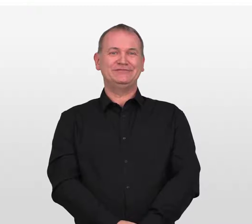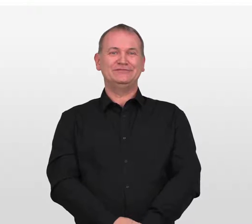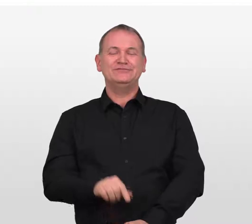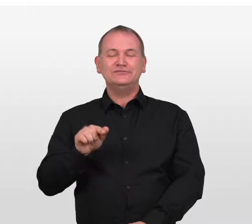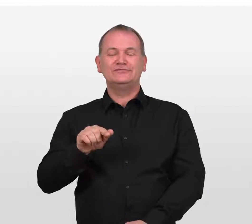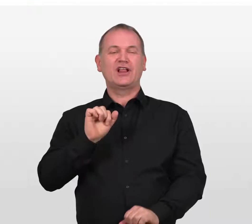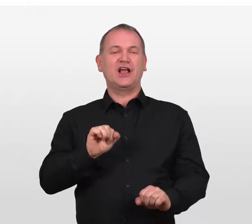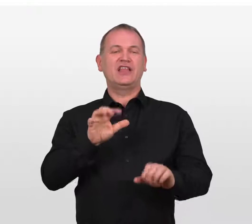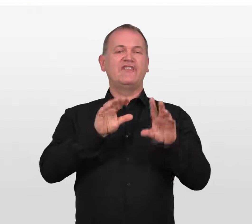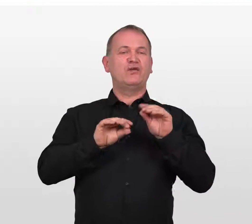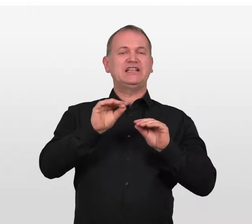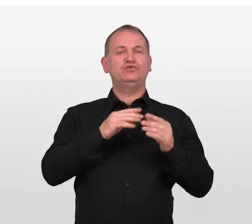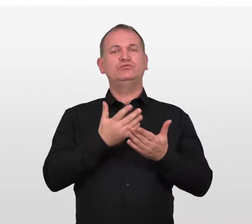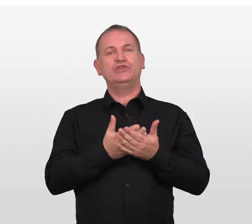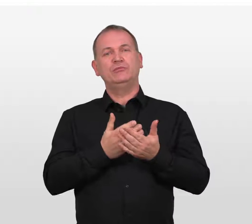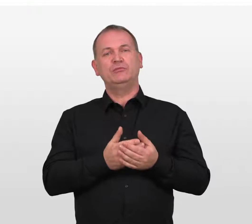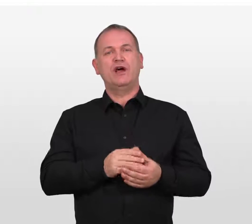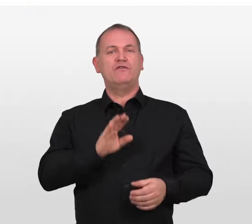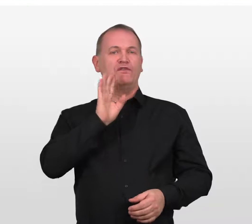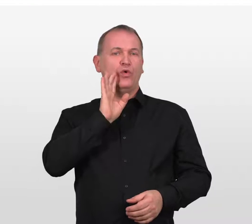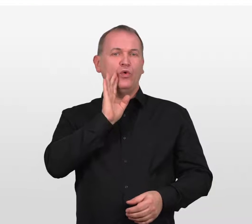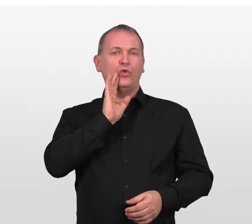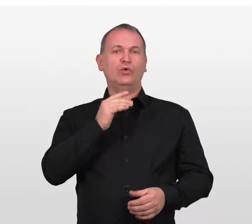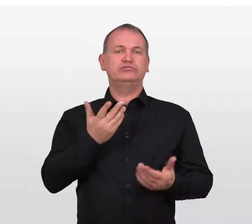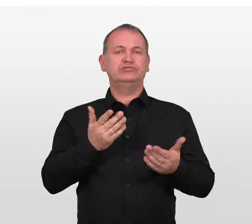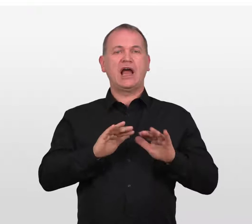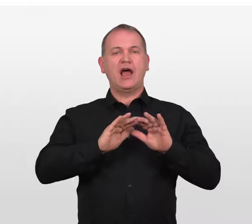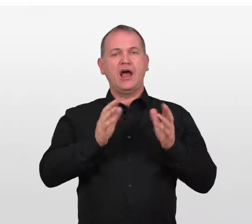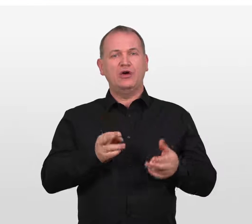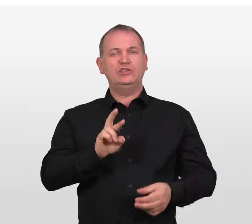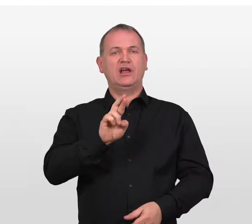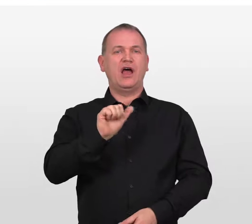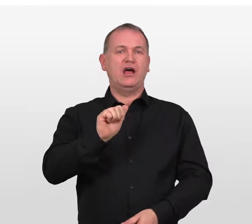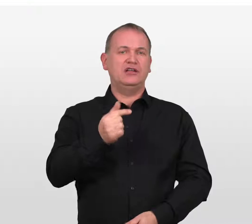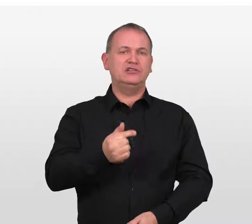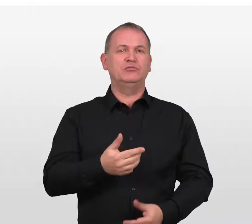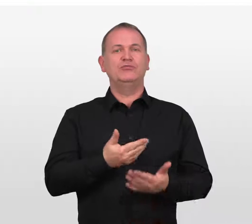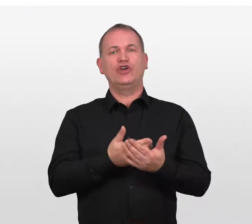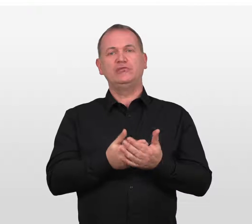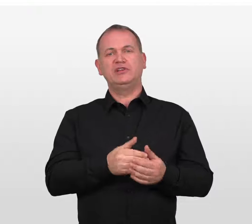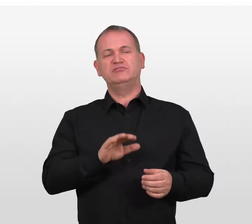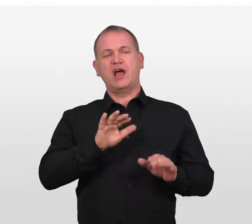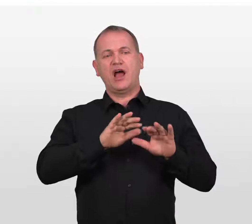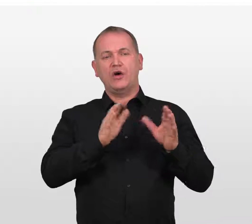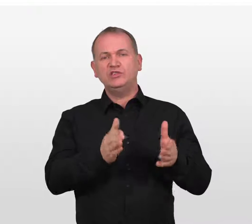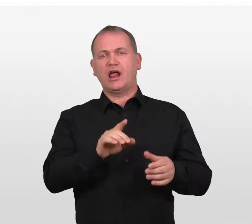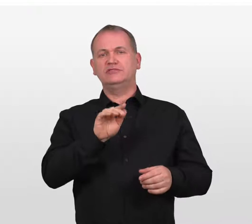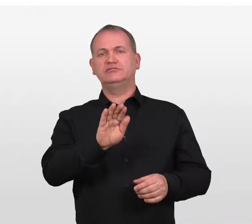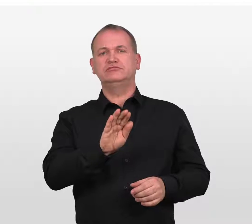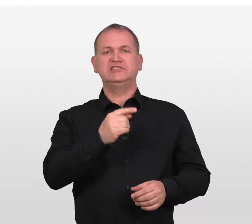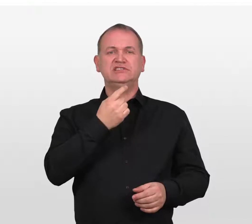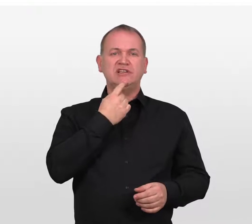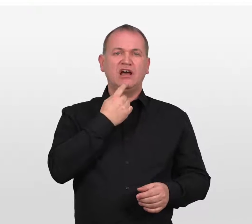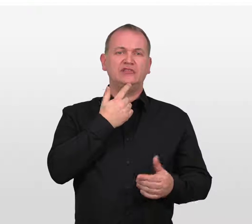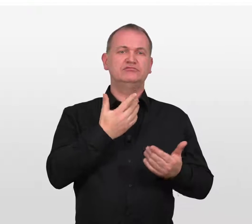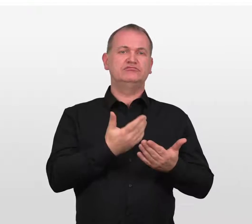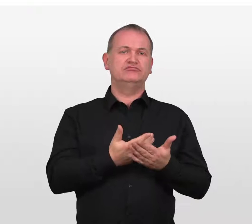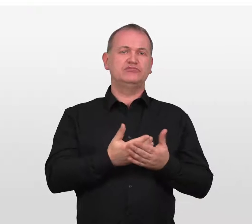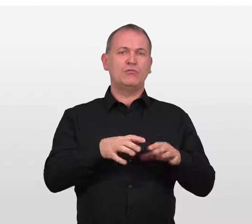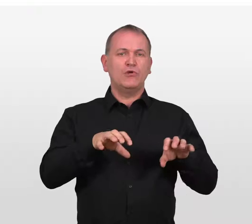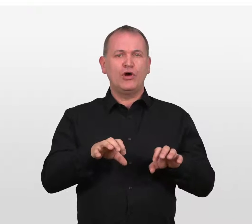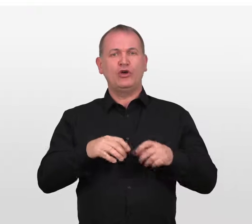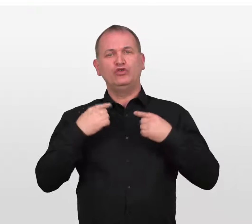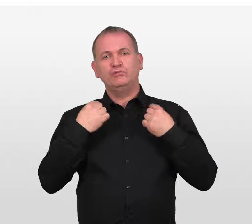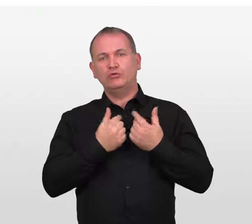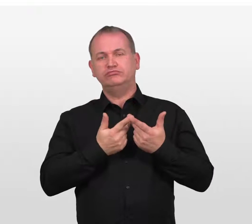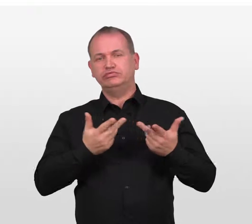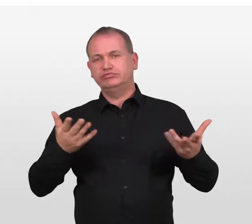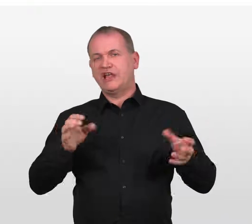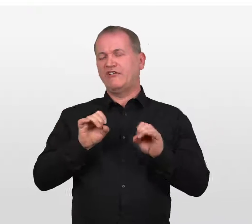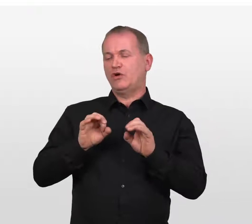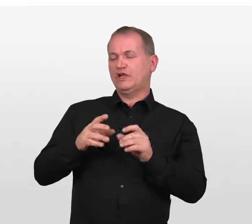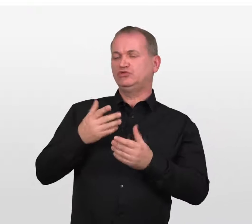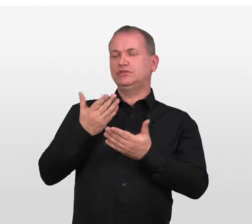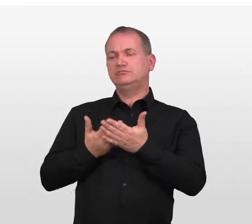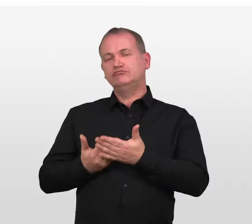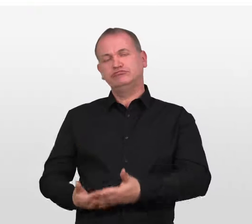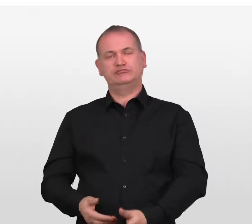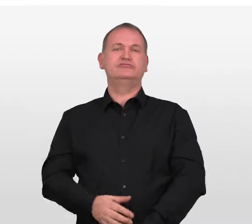erfahren Sie wie Sie Ihre Wohnung, Ihren Hausrat versichern können.